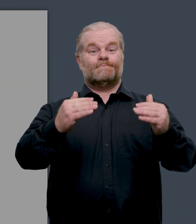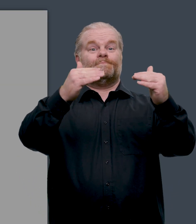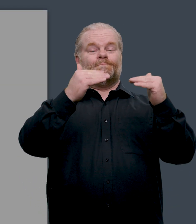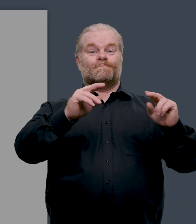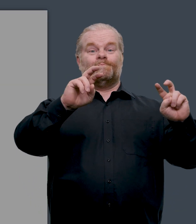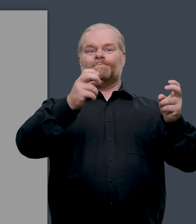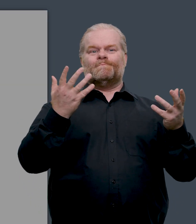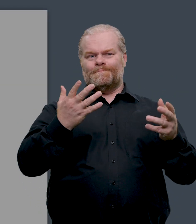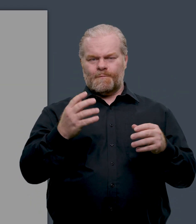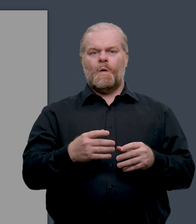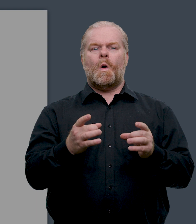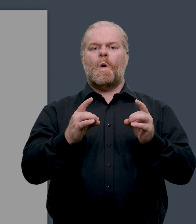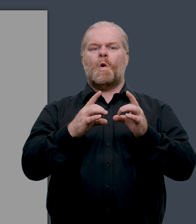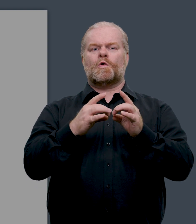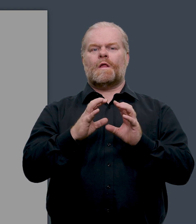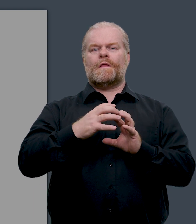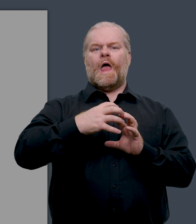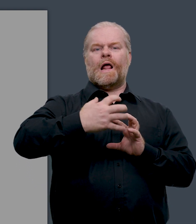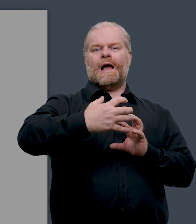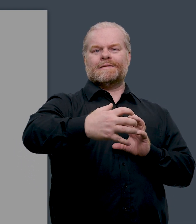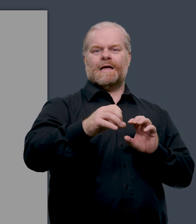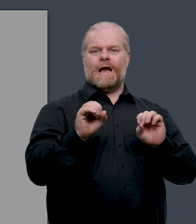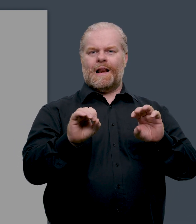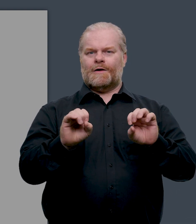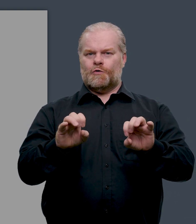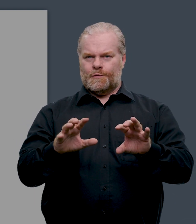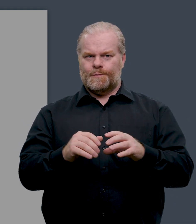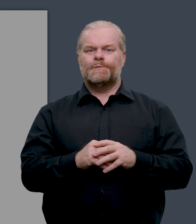Es folgt der Reiter „Ökologische Nachthaltigkeitserklärung“.